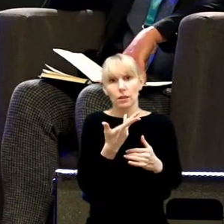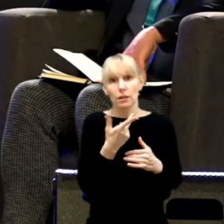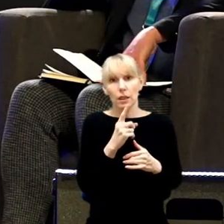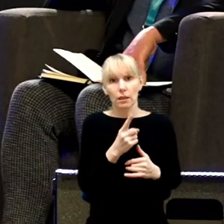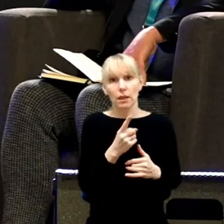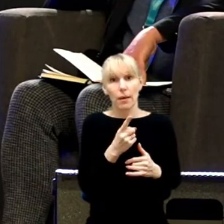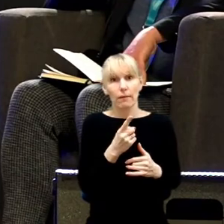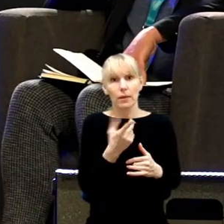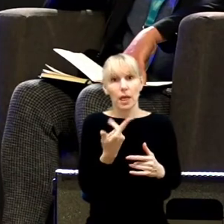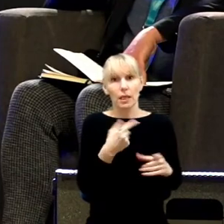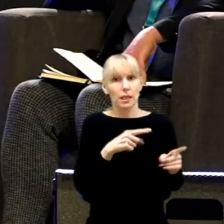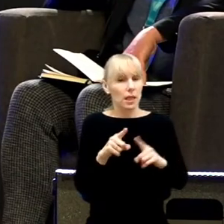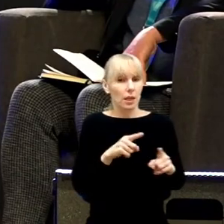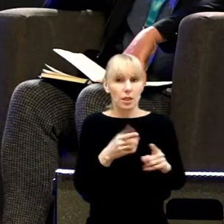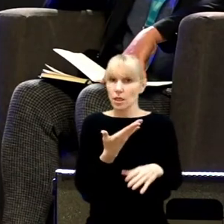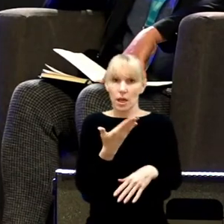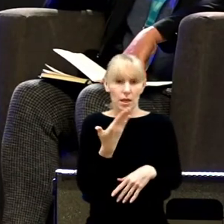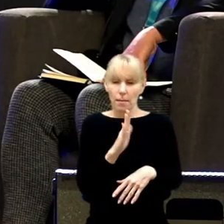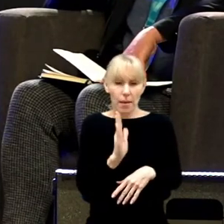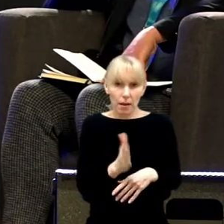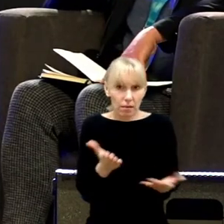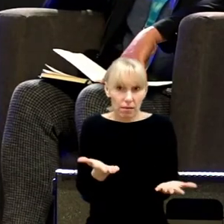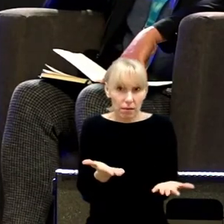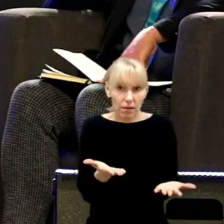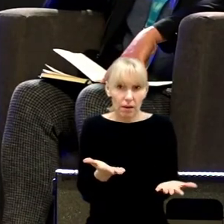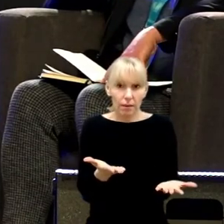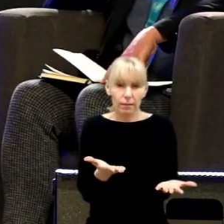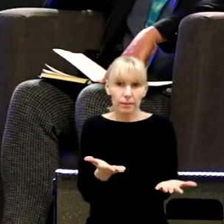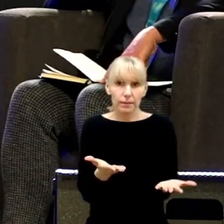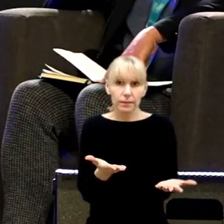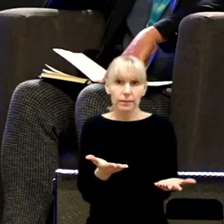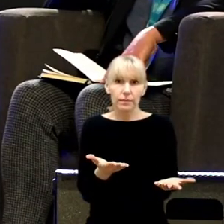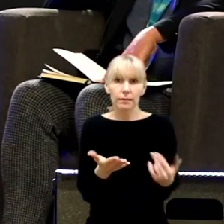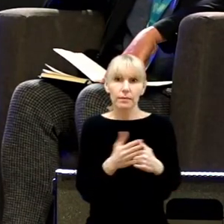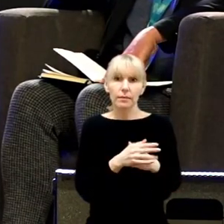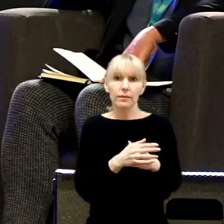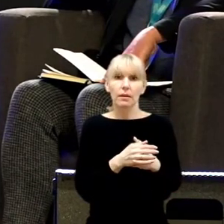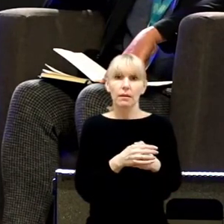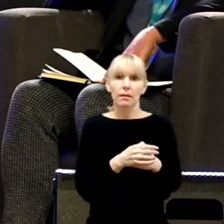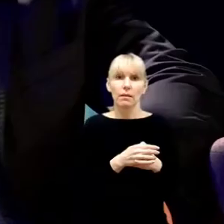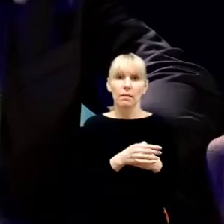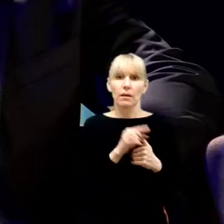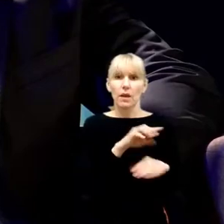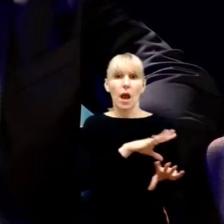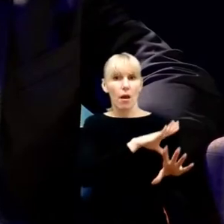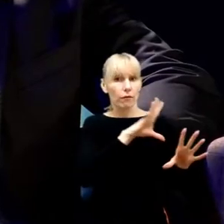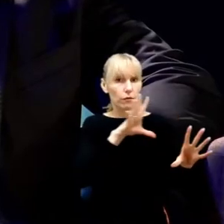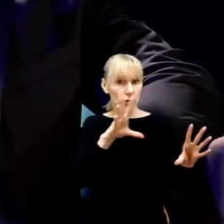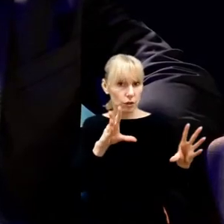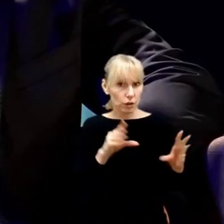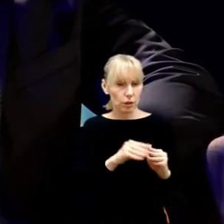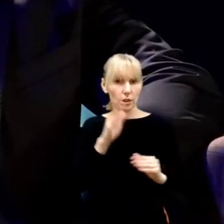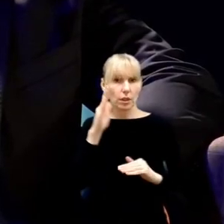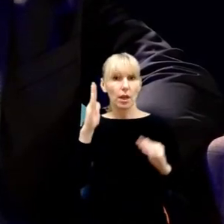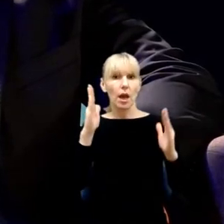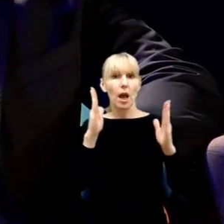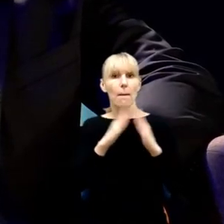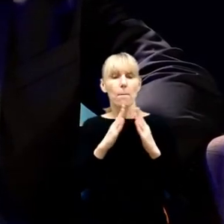Ja tylko dodam jeszcze, że powinien być bardziej trwały też, ponieważ te wszystkie budynki komunalne, czy też TBS-owskie itd,